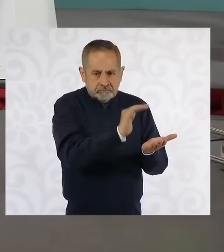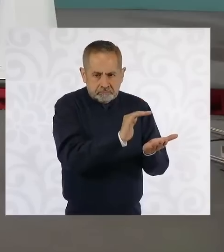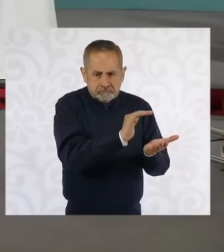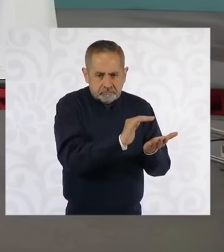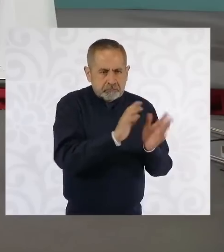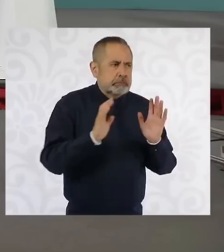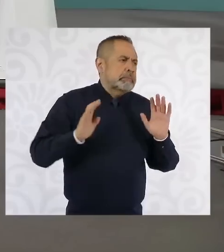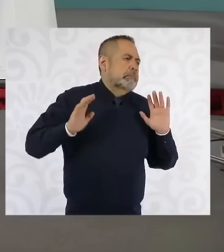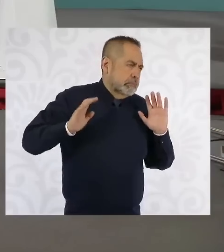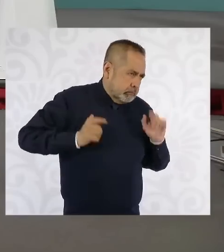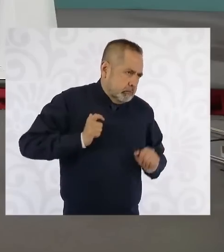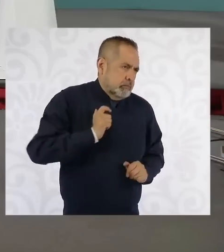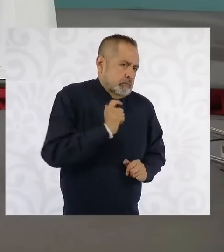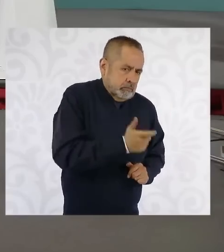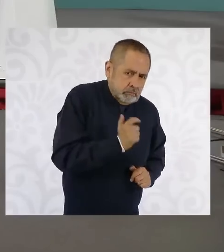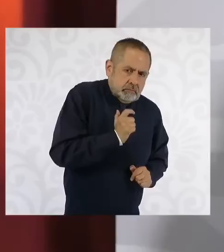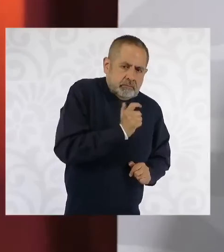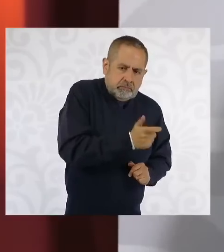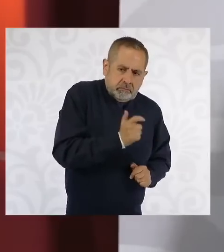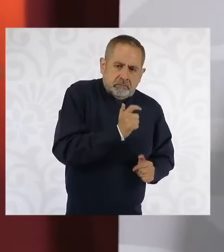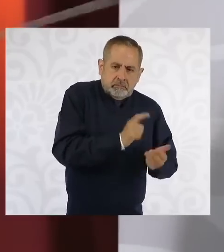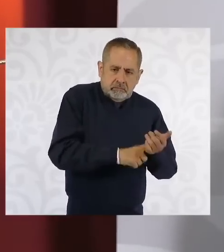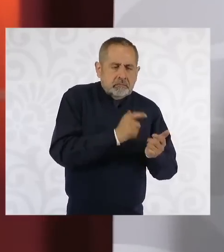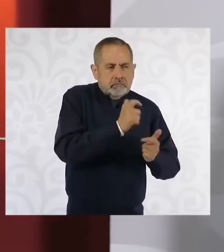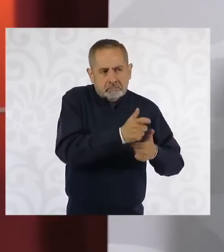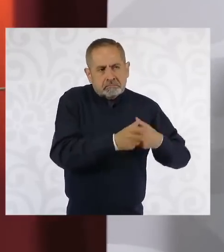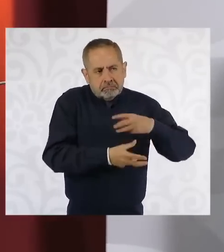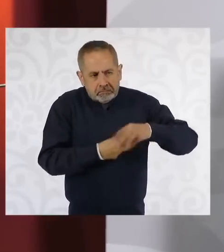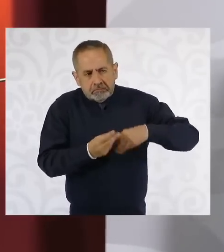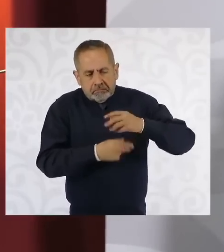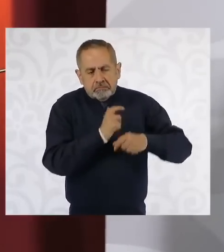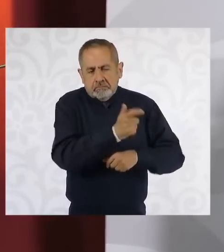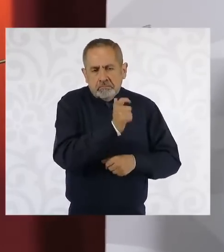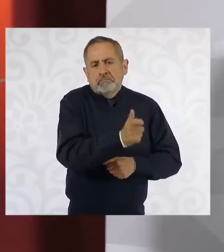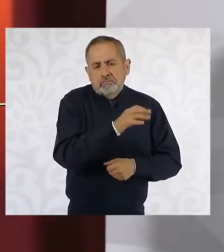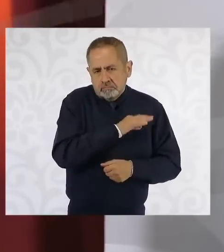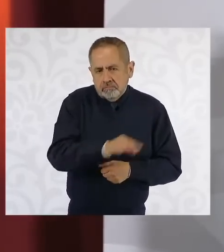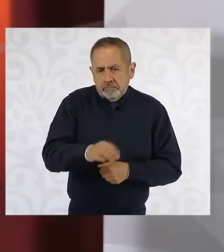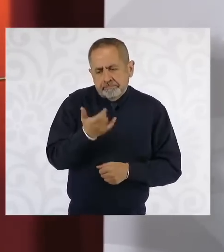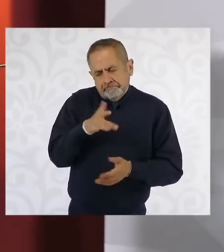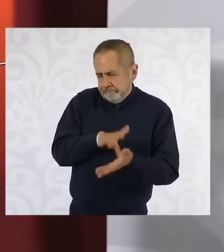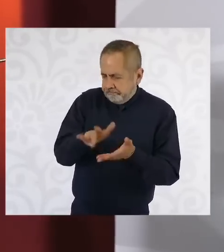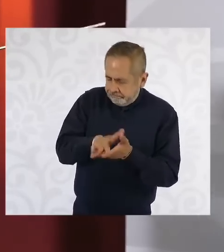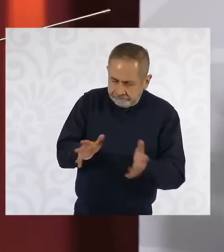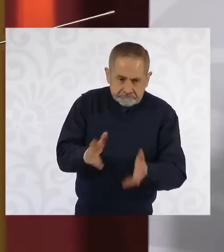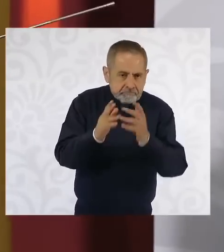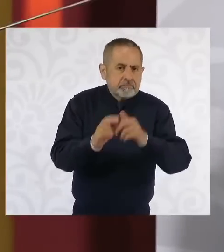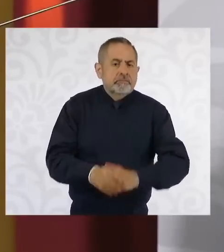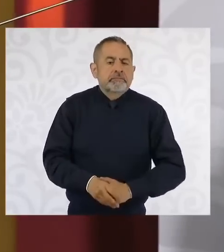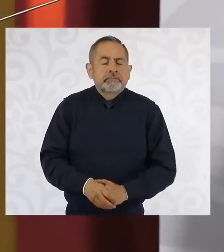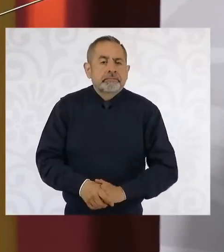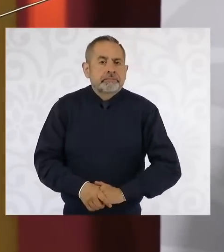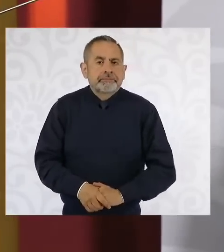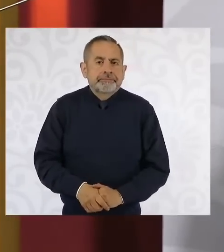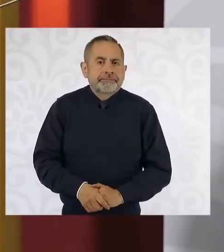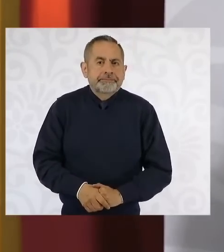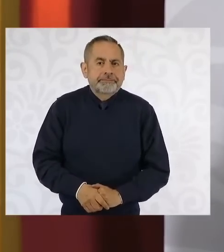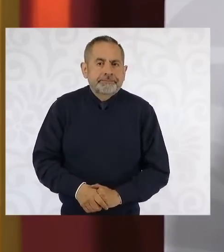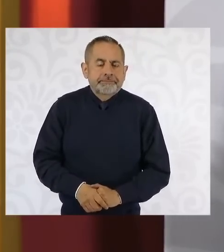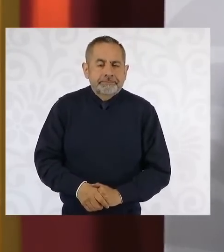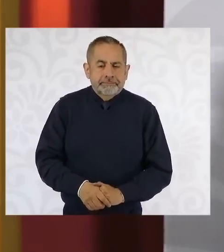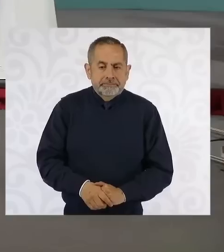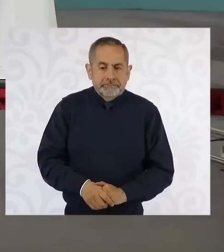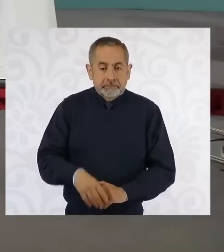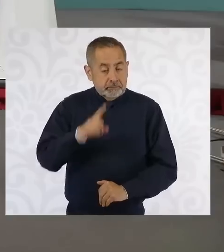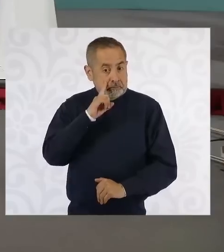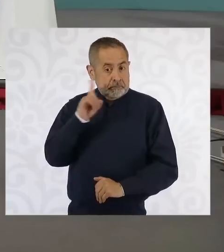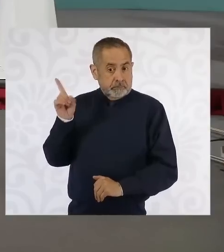y en saldos en los montos que actualmente tien la que sigue por favor estos son los 2 millones a los